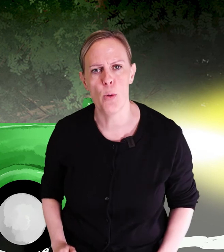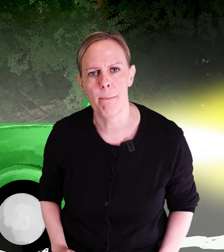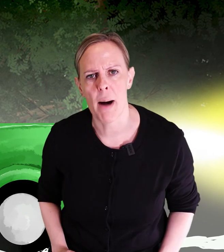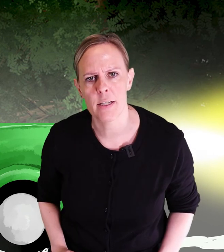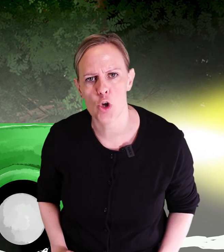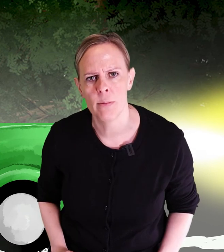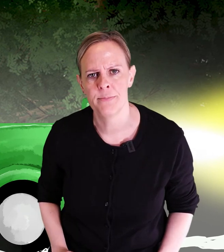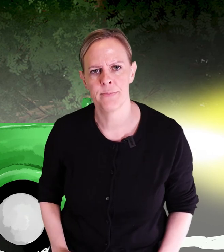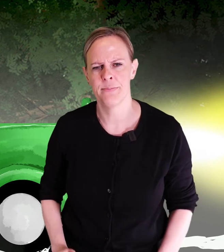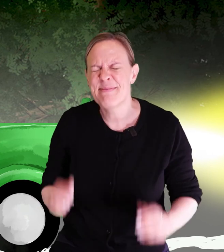det brummar så